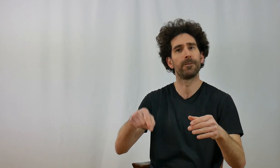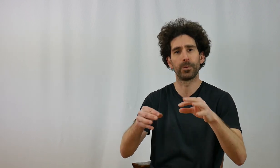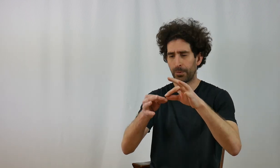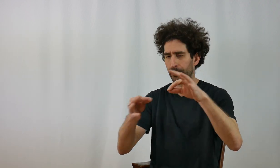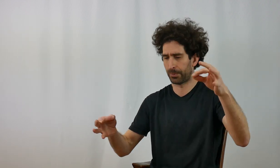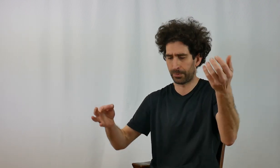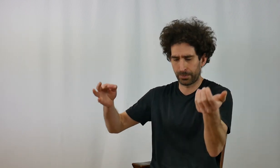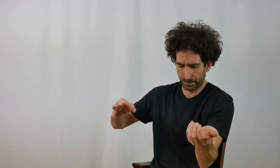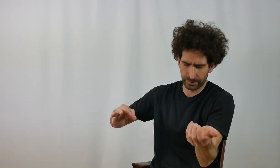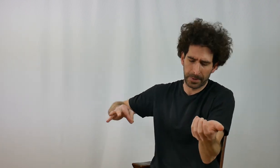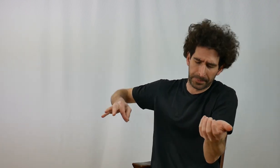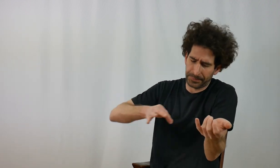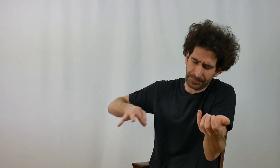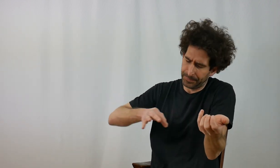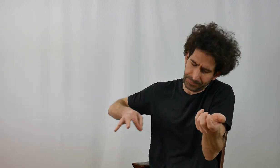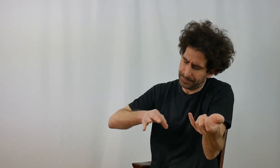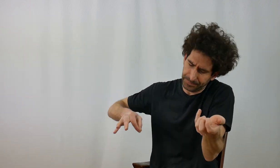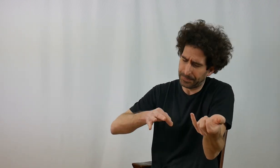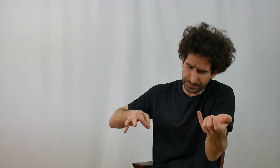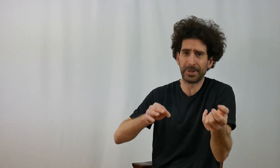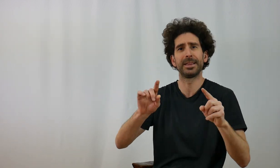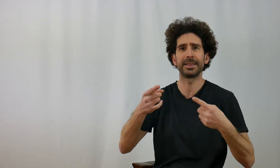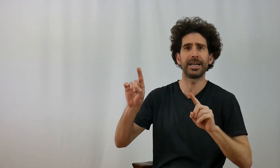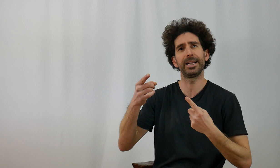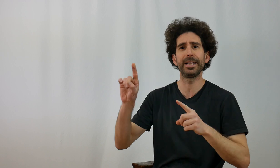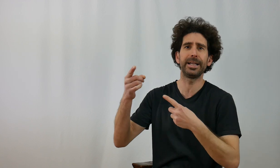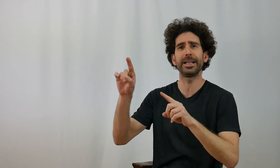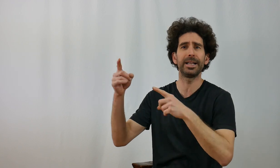Avec un archet posé dessus pour produire de la musique.